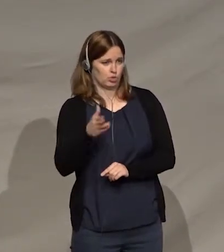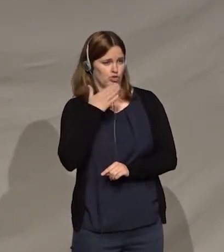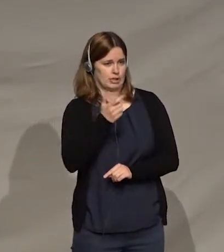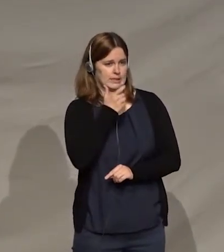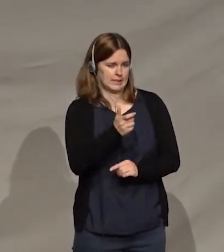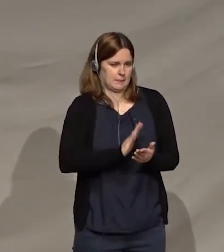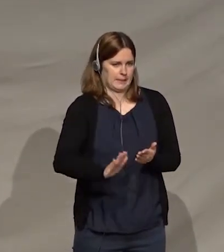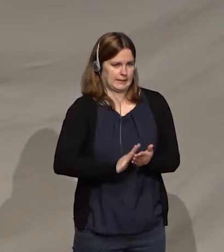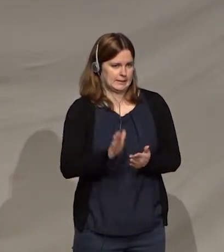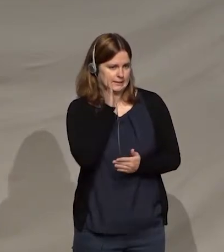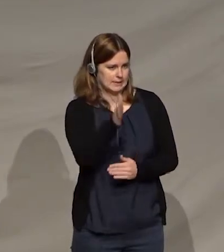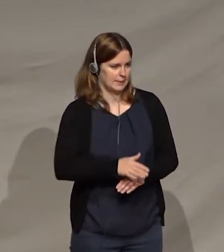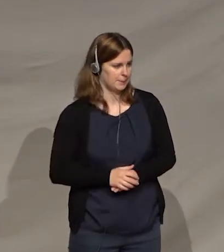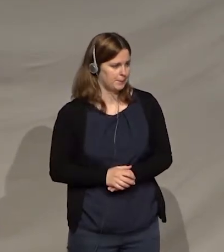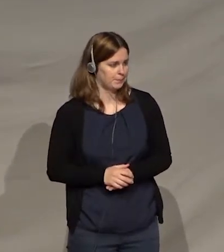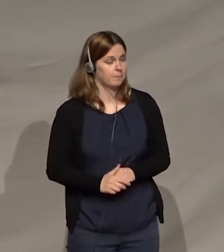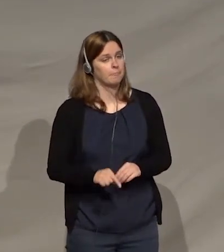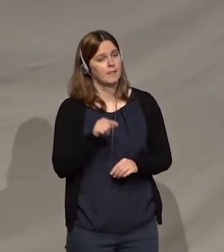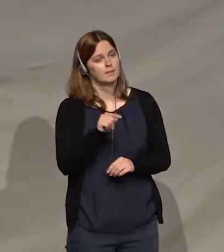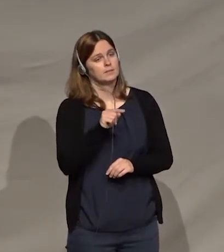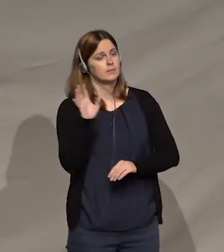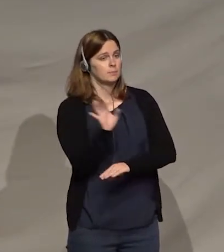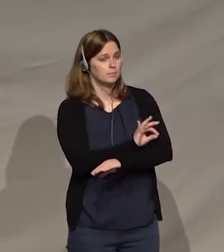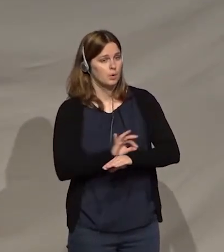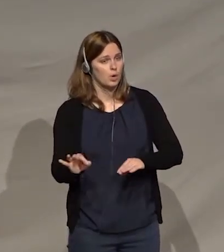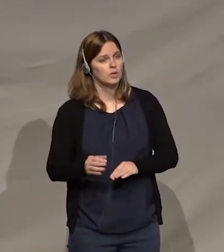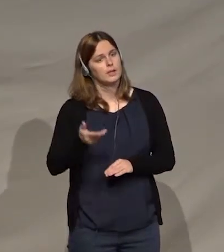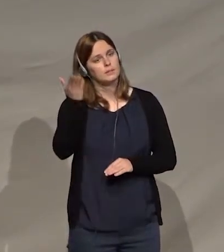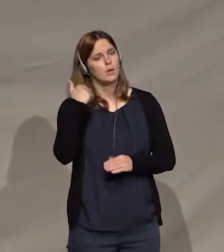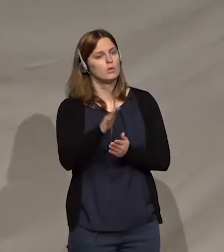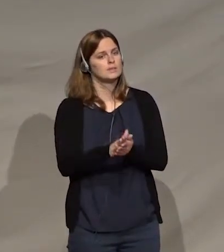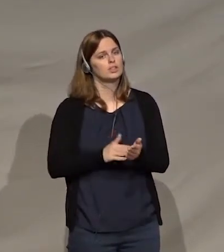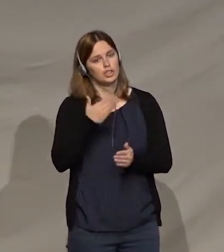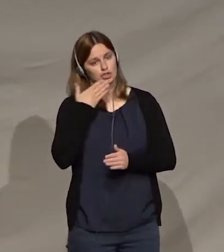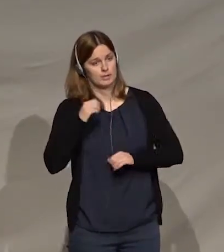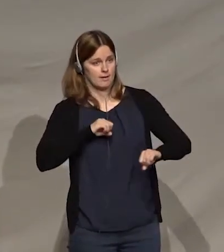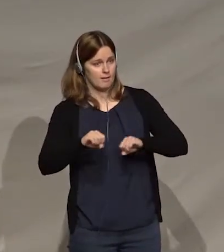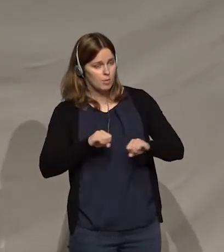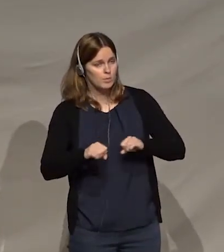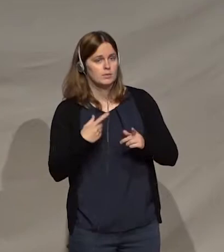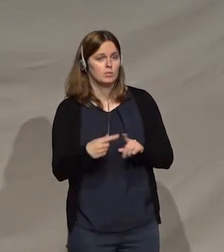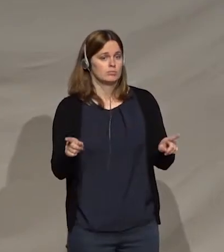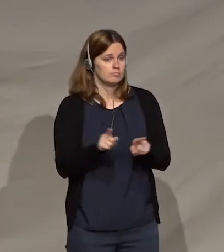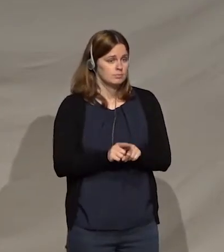který jsme dostali od nadace VELUX, což je několik opravdu velkých nadací v Dánsku.